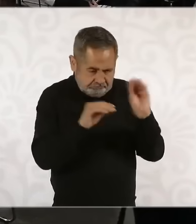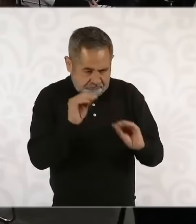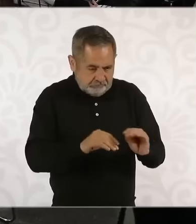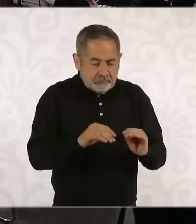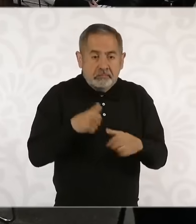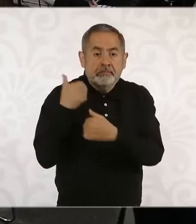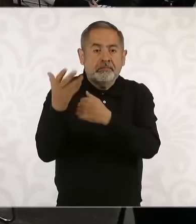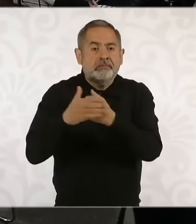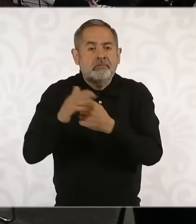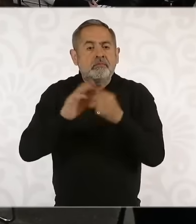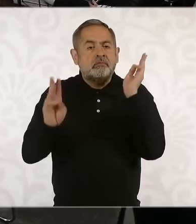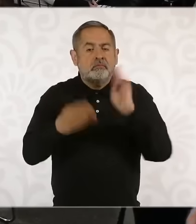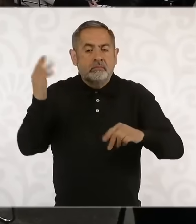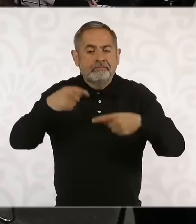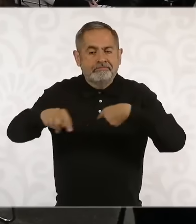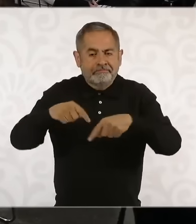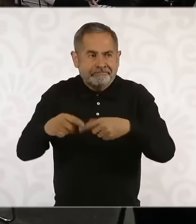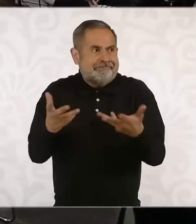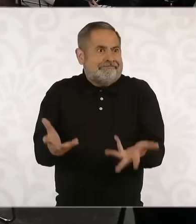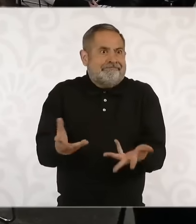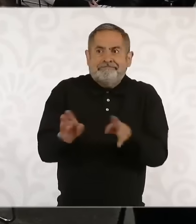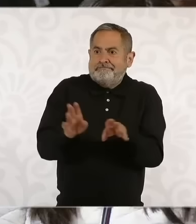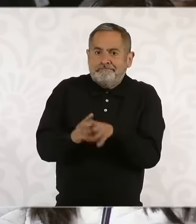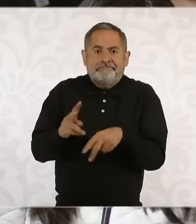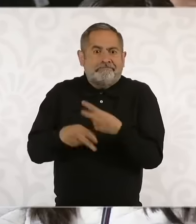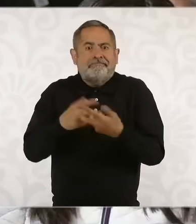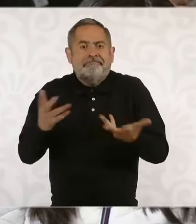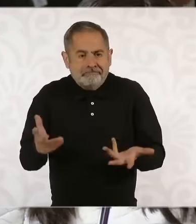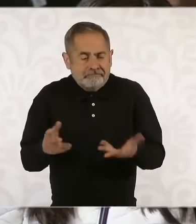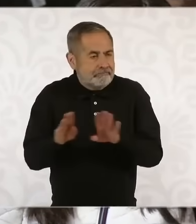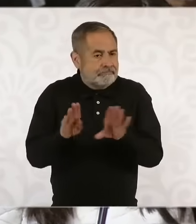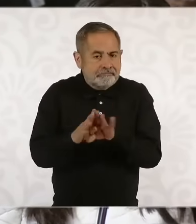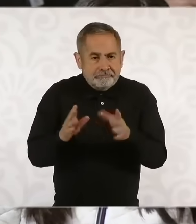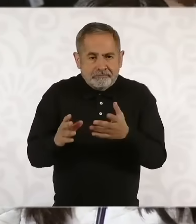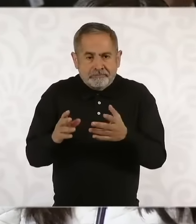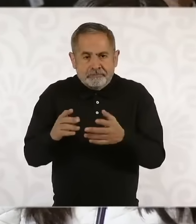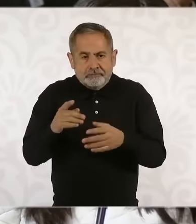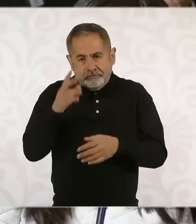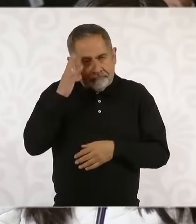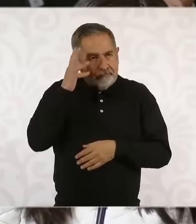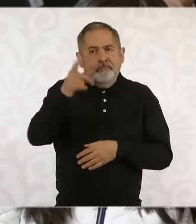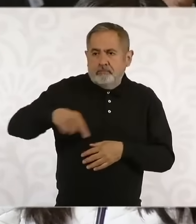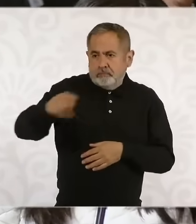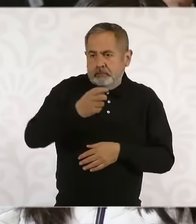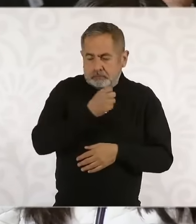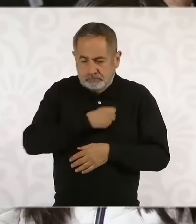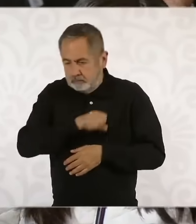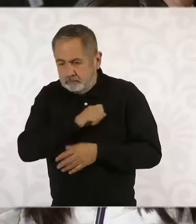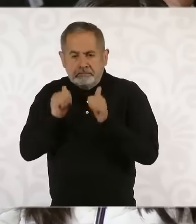a diferentes sedes y poder este asegurar la pues la salud y la la seguridad de las personas que